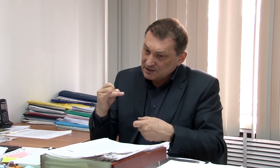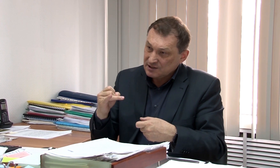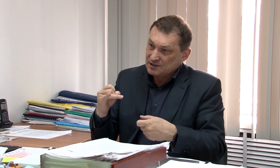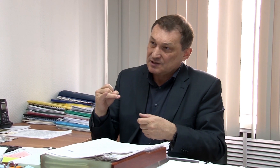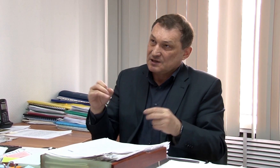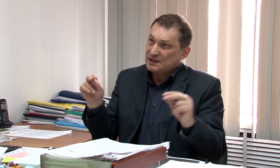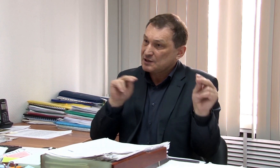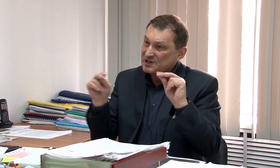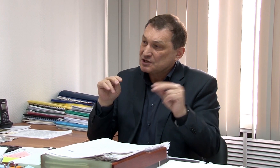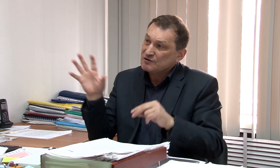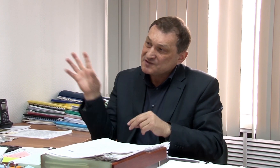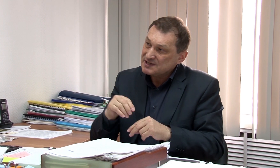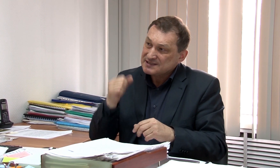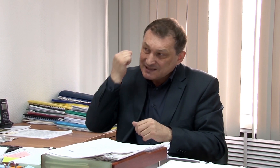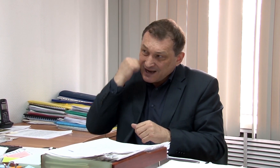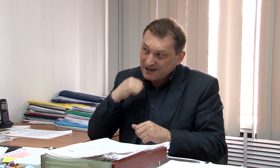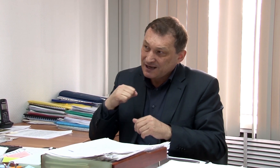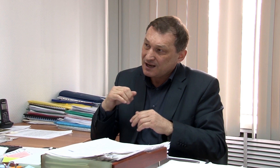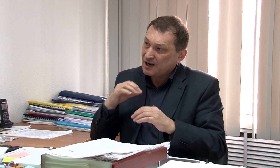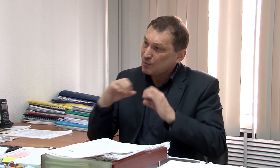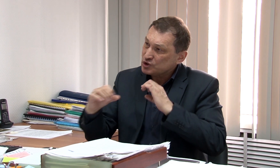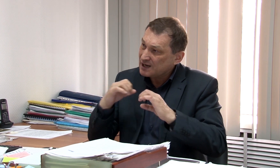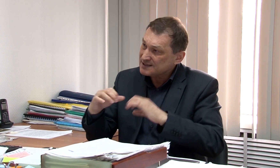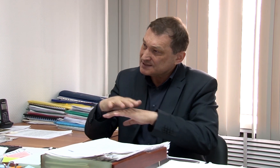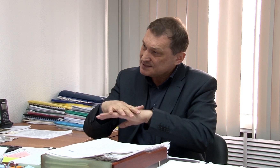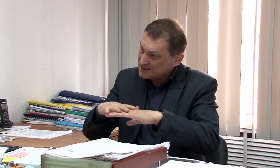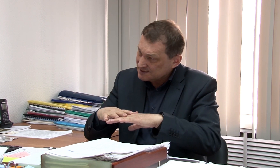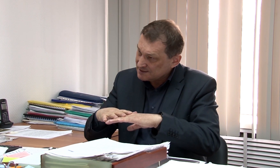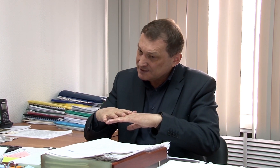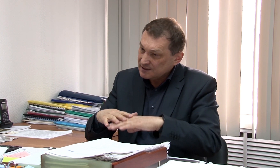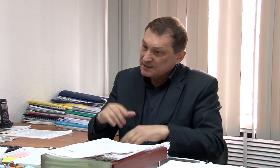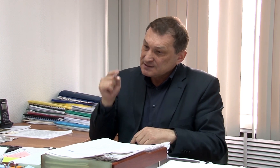и планируем отремонтировать старые коммуникации, сети, -